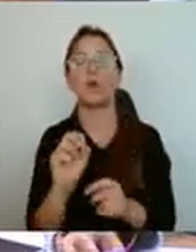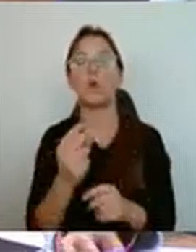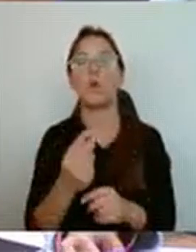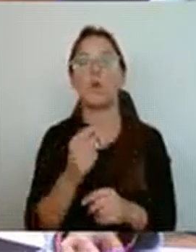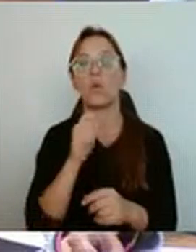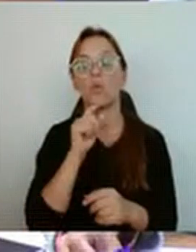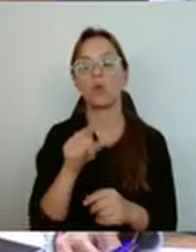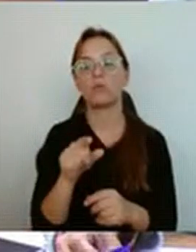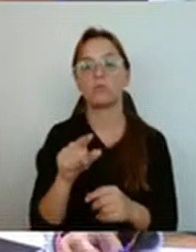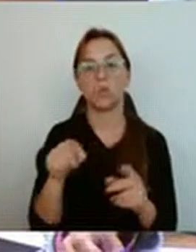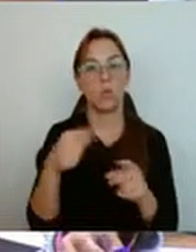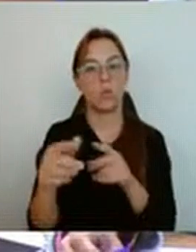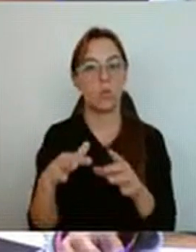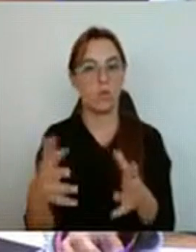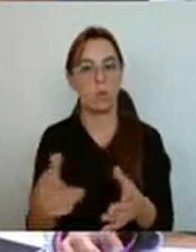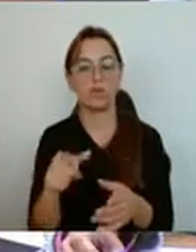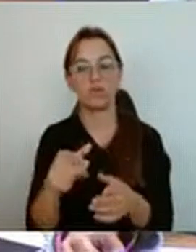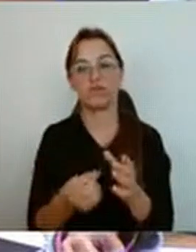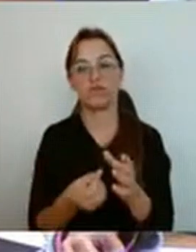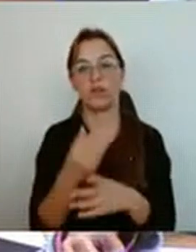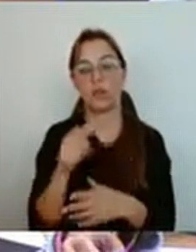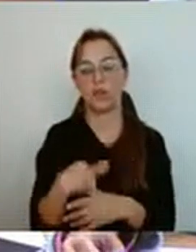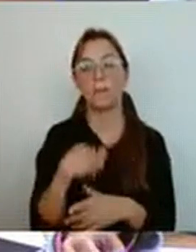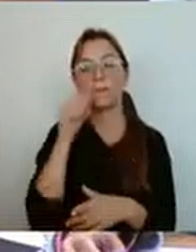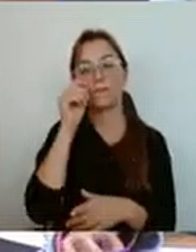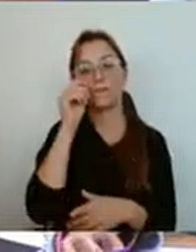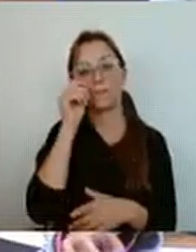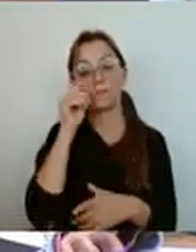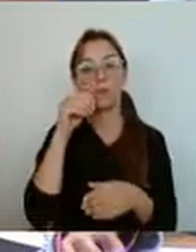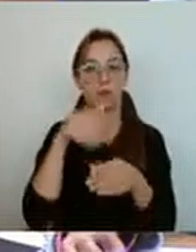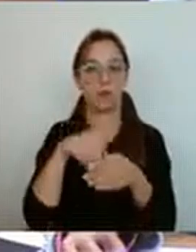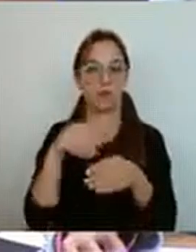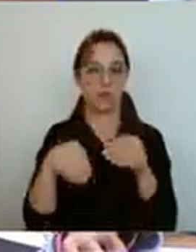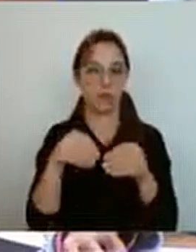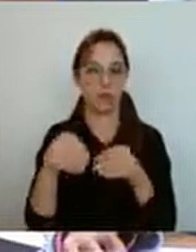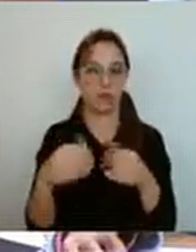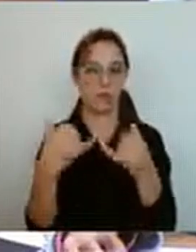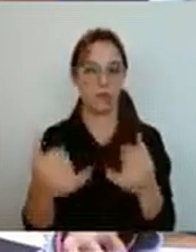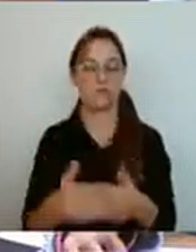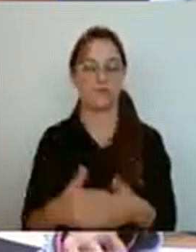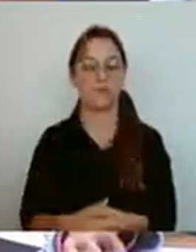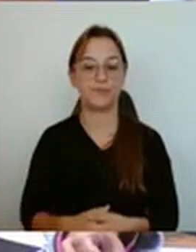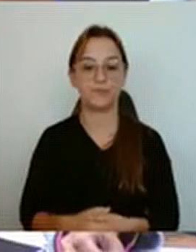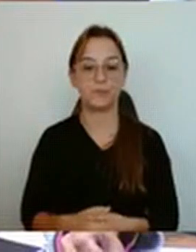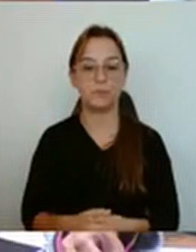este mandato e após a votação do Regimento.